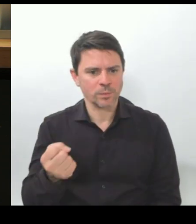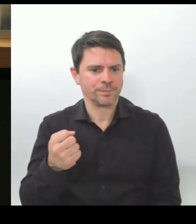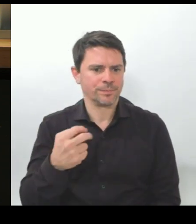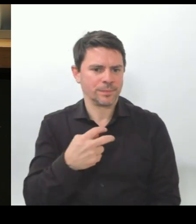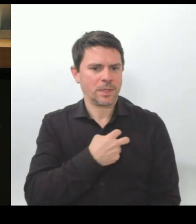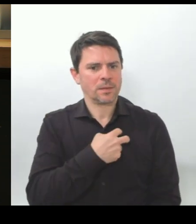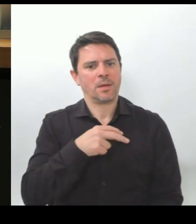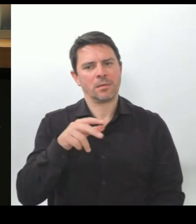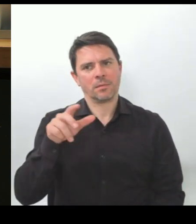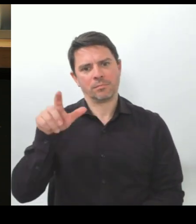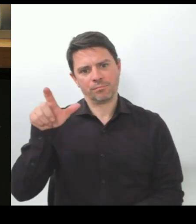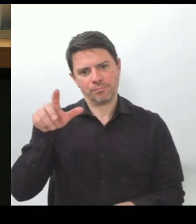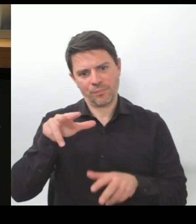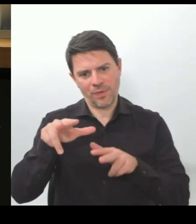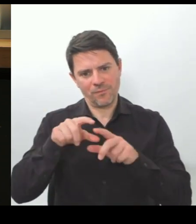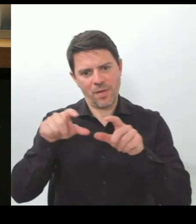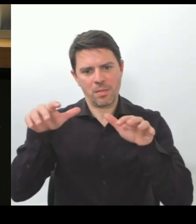Der Staatssekretär vertritt.